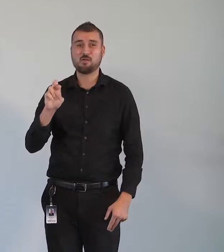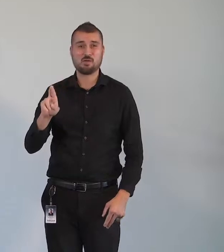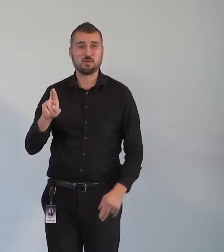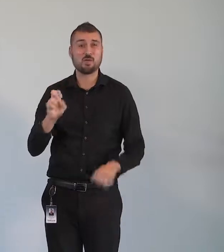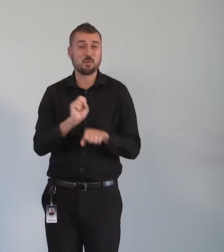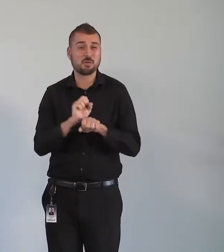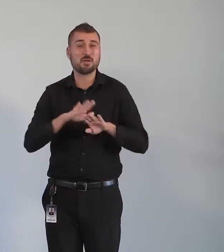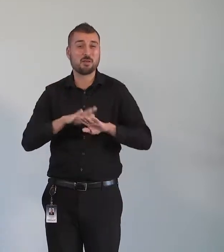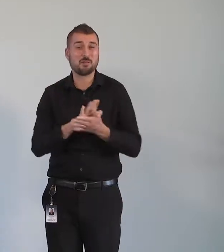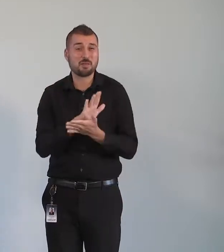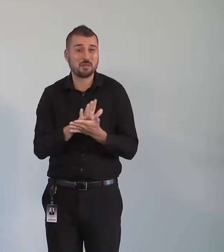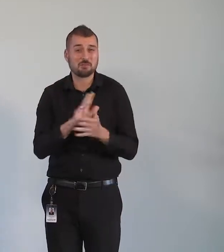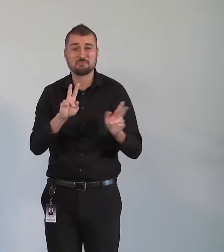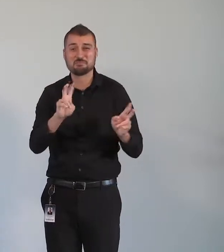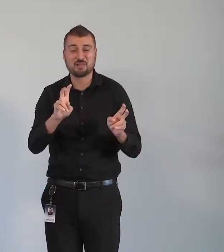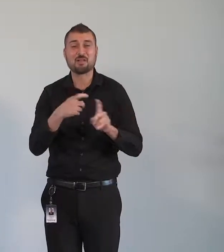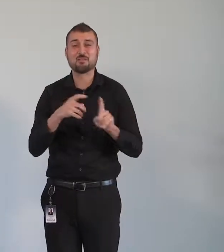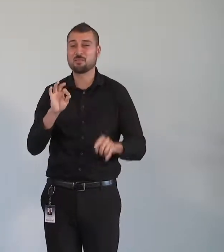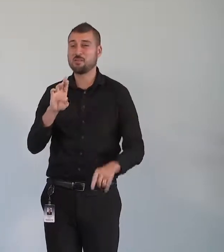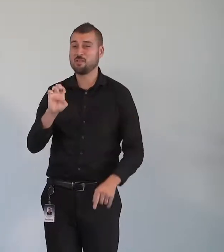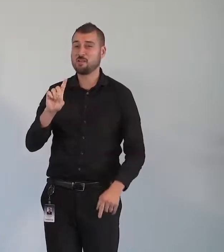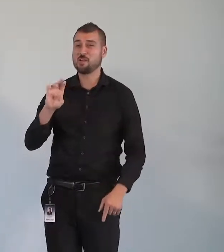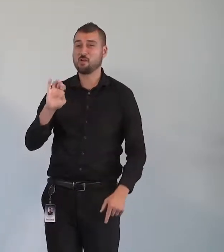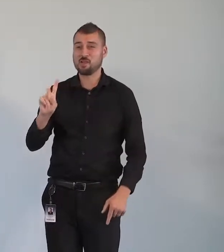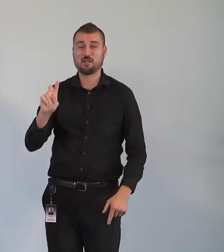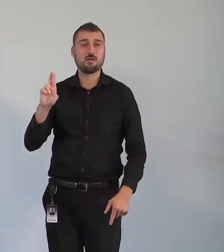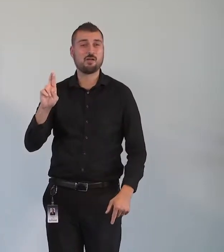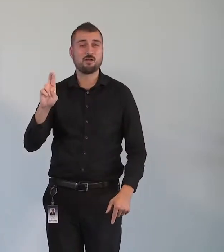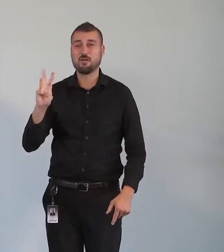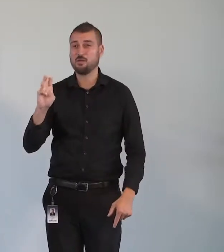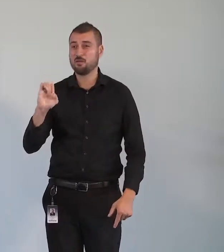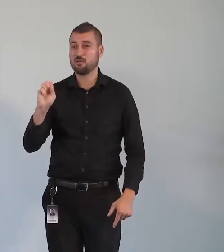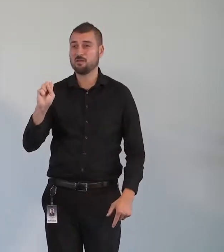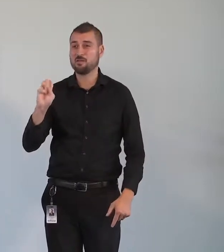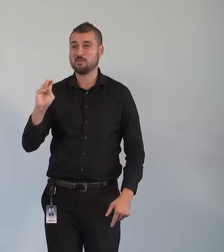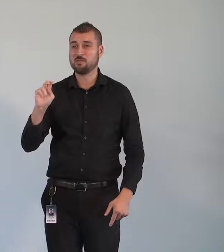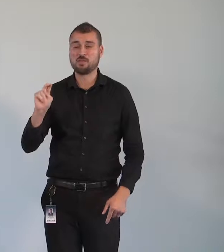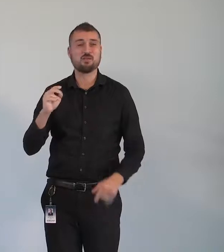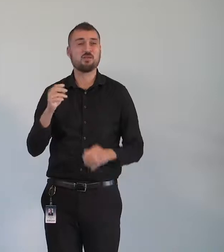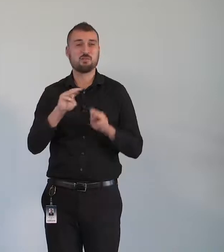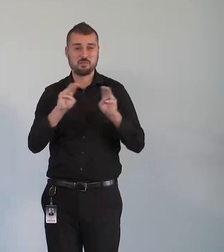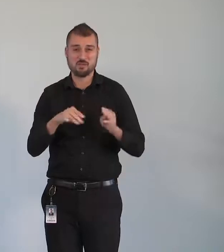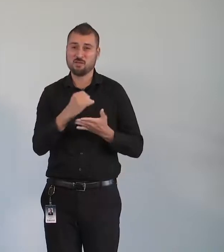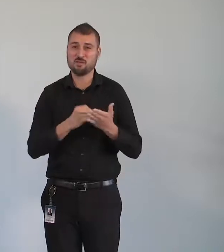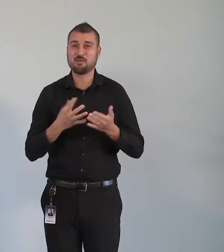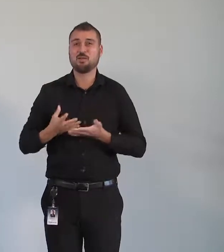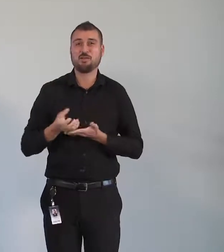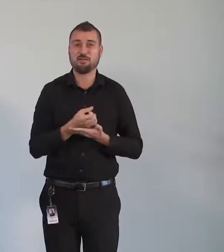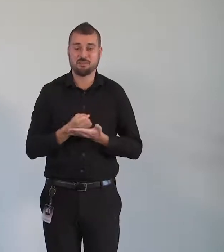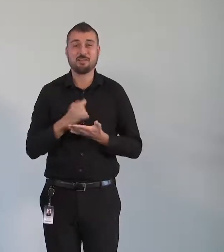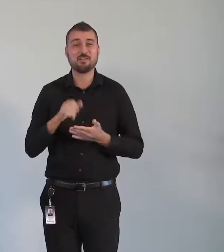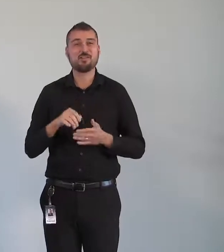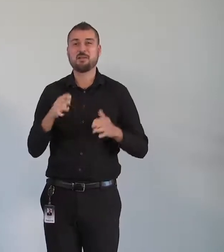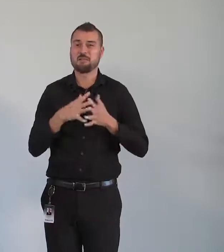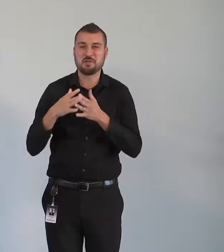en papel de la colección del museo de arte Frederick R Weissman obras maestras estadounidenses en papel